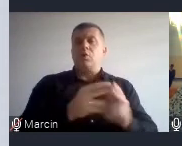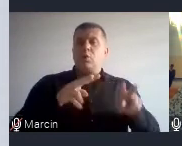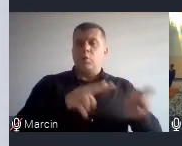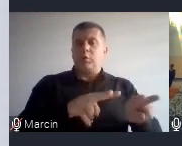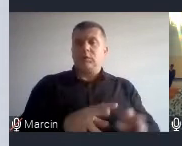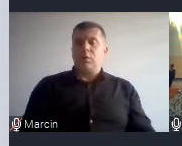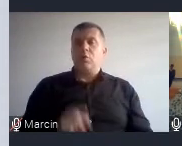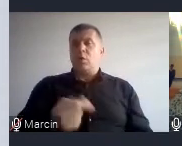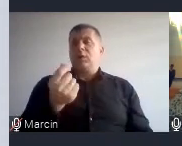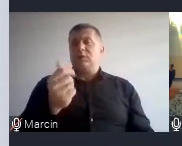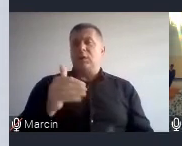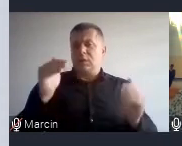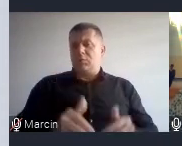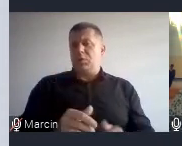to cena może być jedynym kryterium.